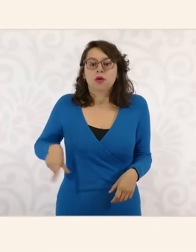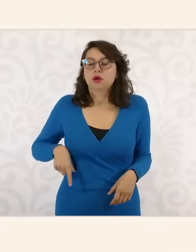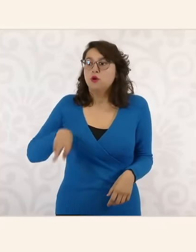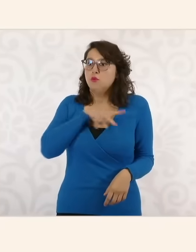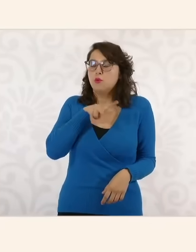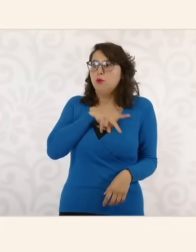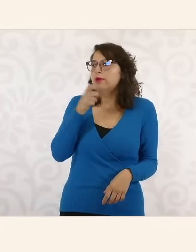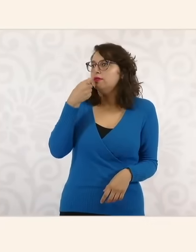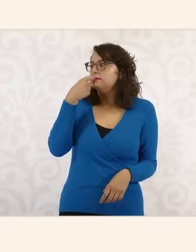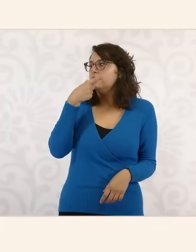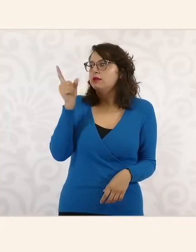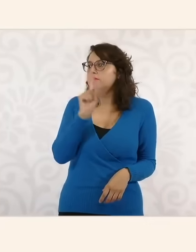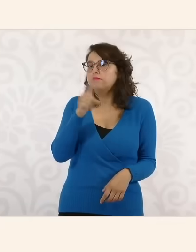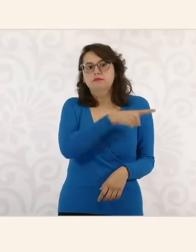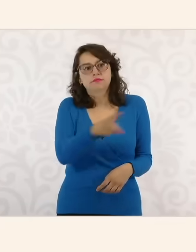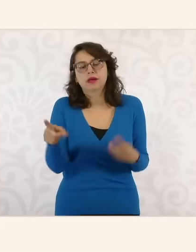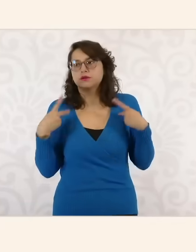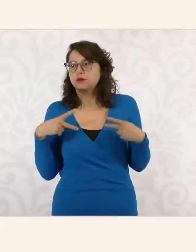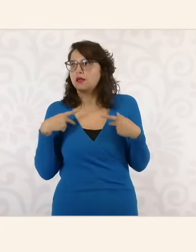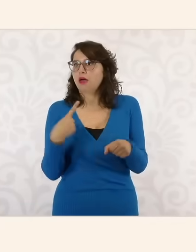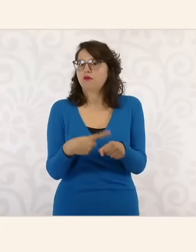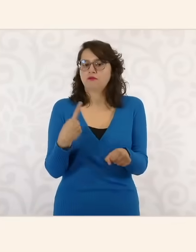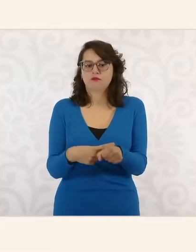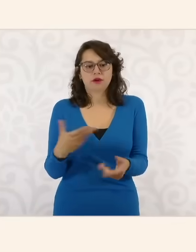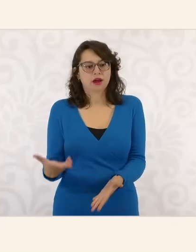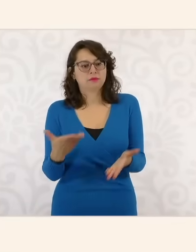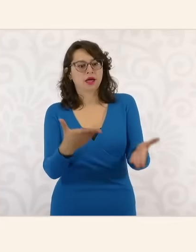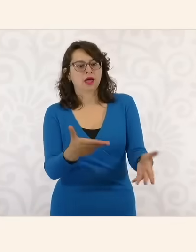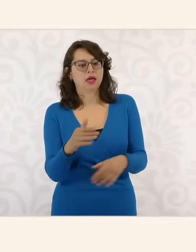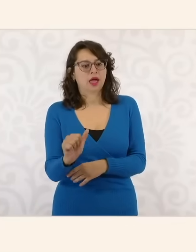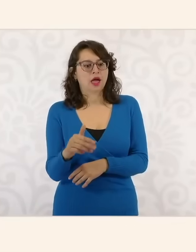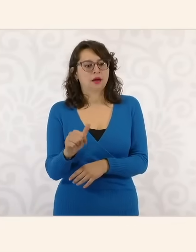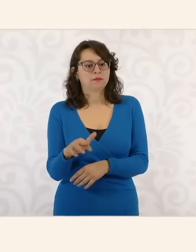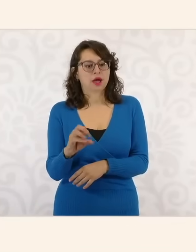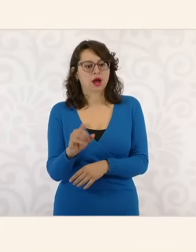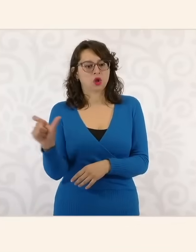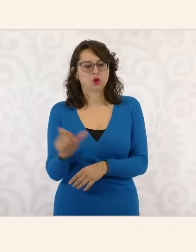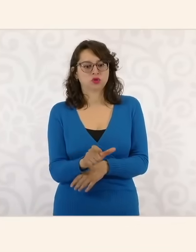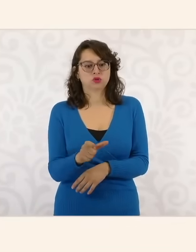del pueblo de México. Y finalmente Amarox Farma con casi medio millón de piezas de oncológicos